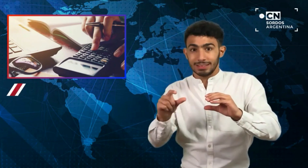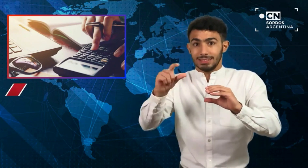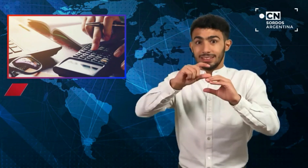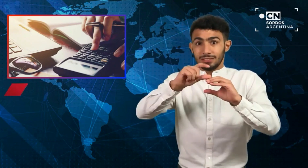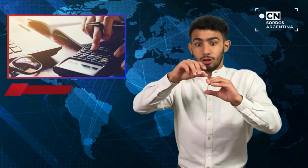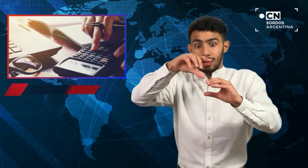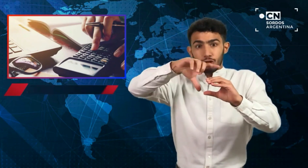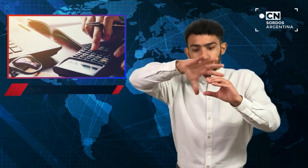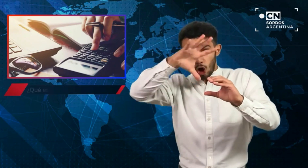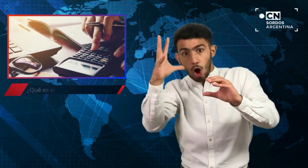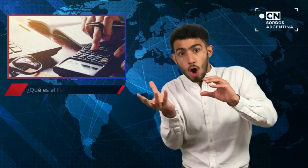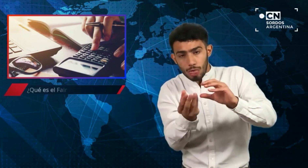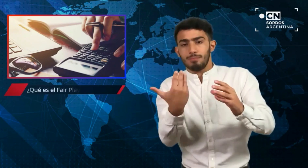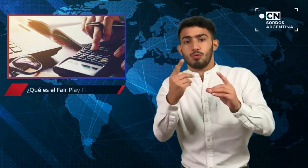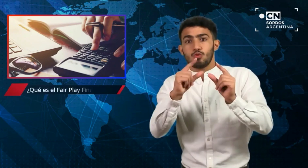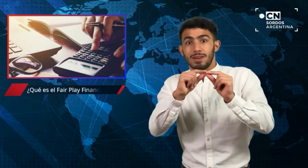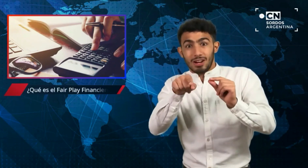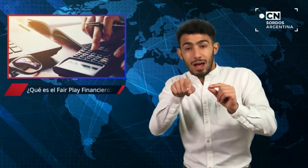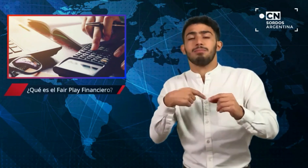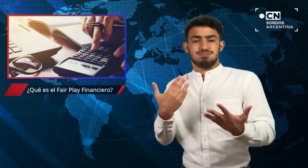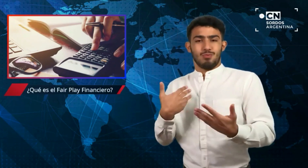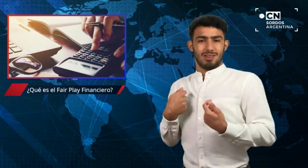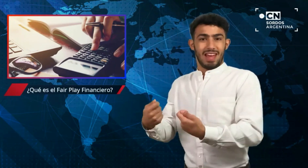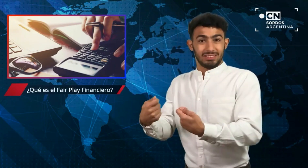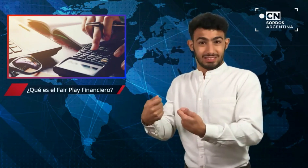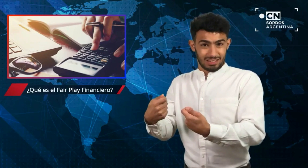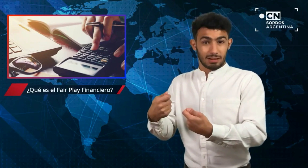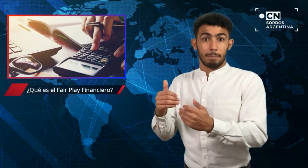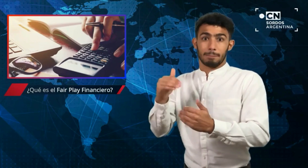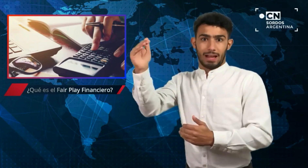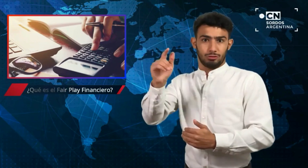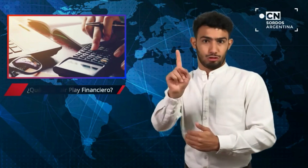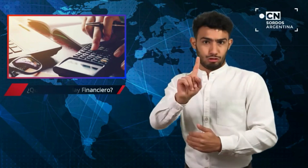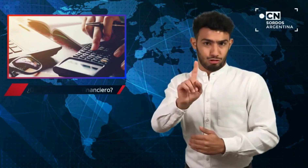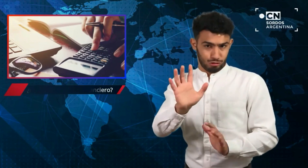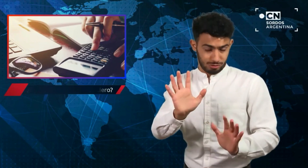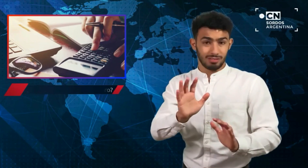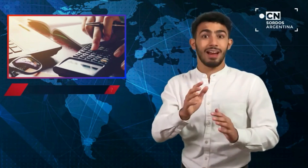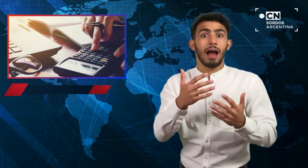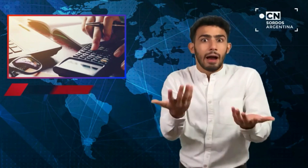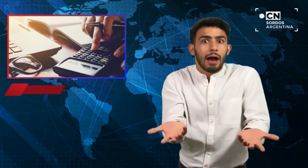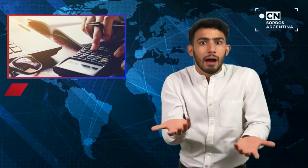por encima de lo que tengan como ingreso.